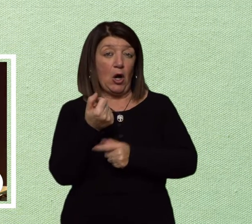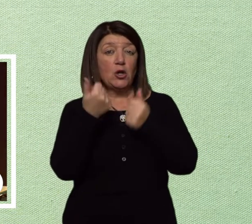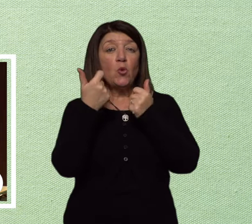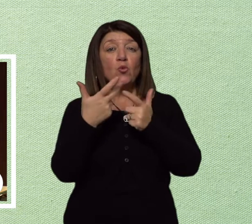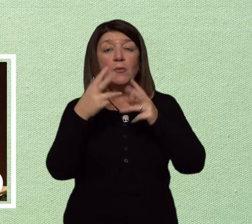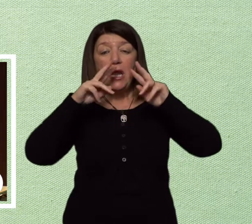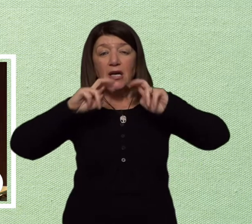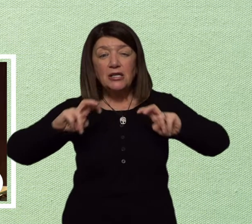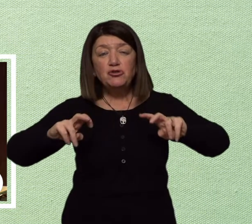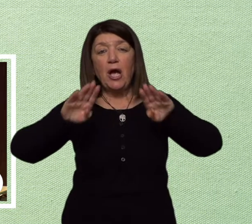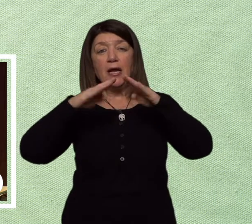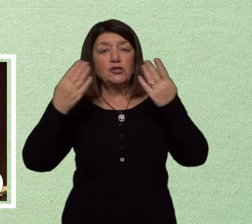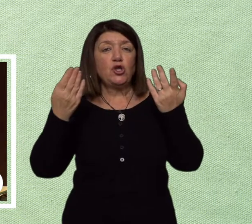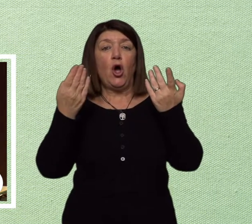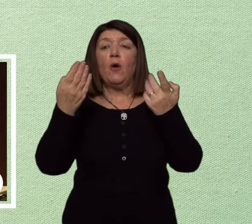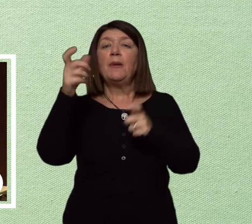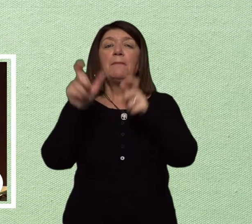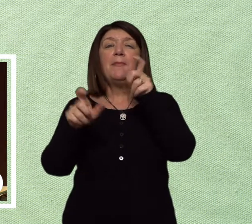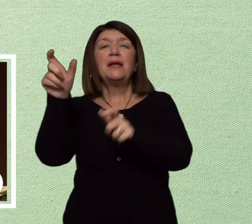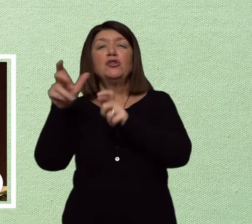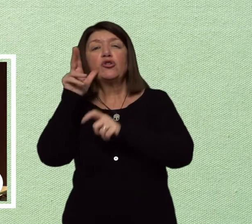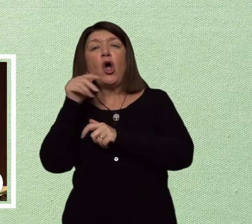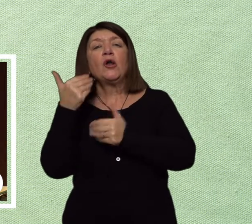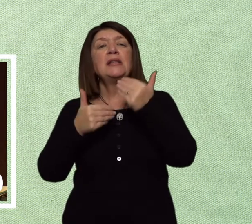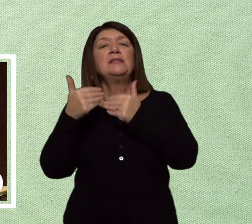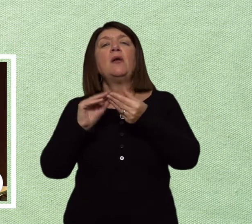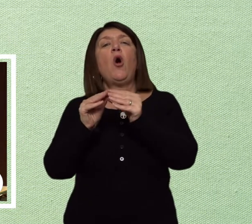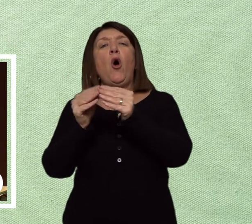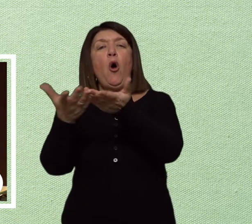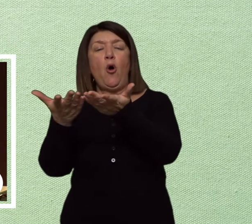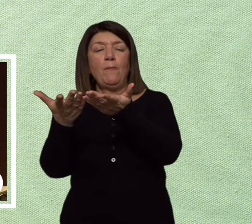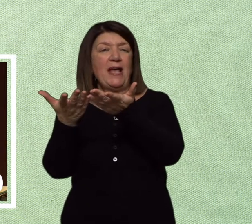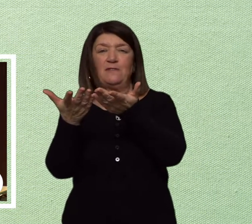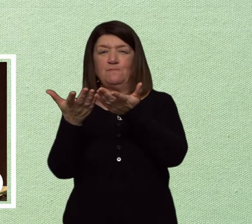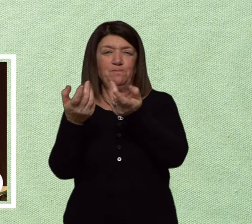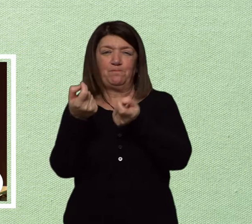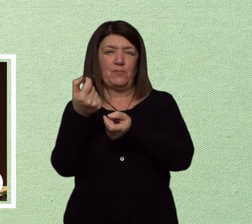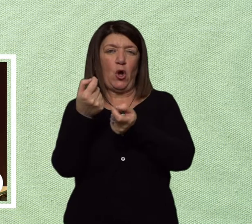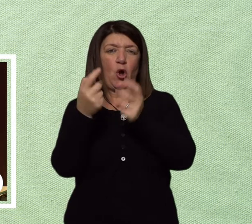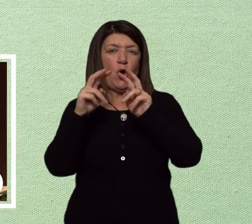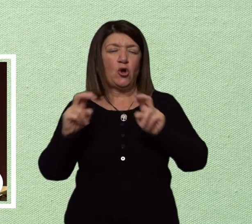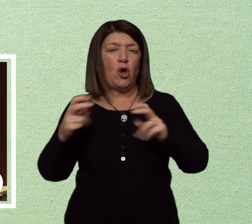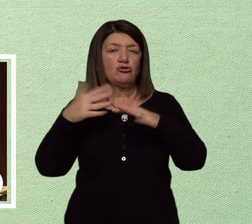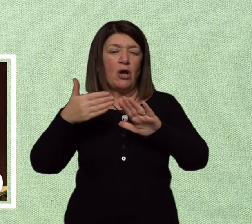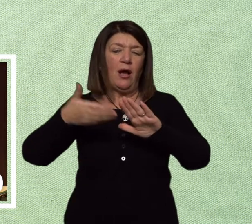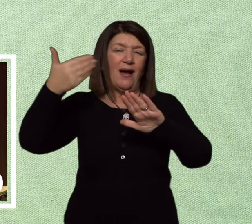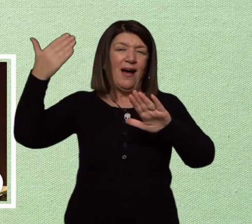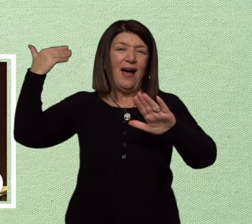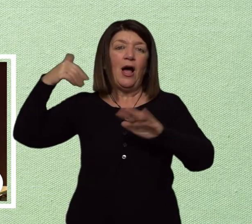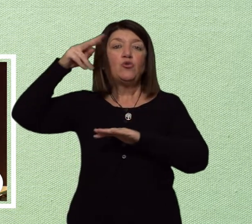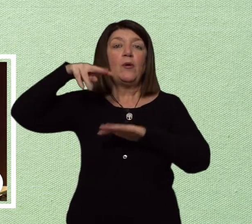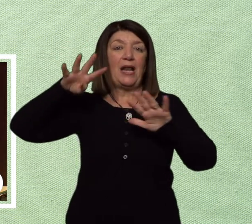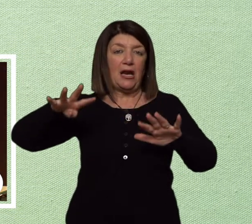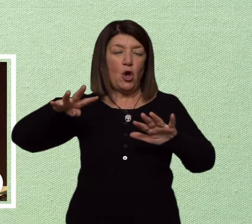con disabilità, come dicevi tu risale ormai al al 2009 la ricerca di Associazione Verba nostra